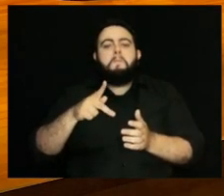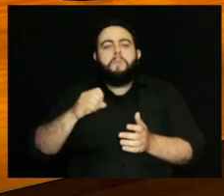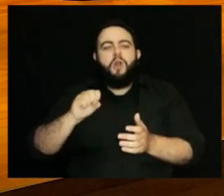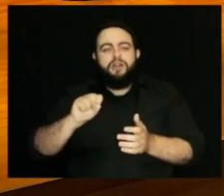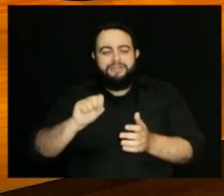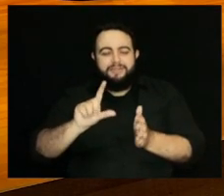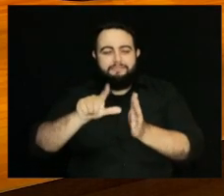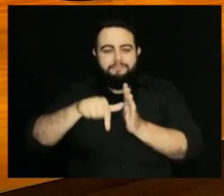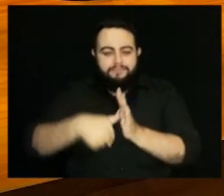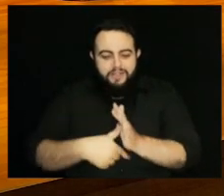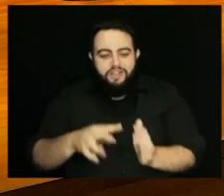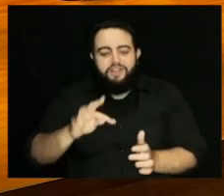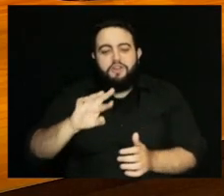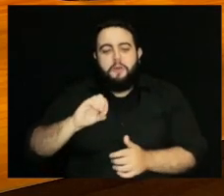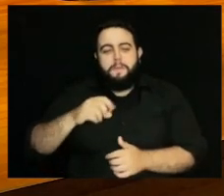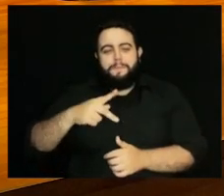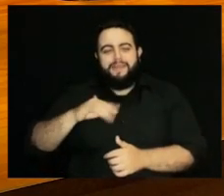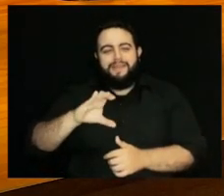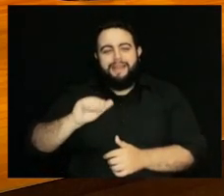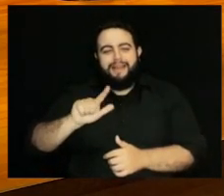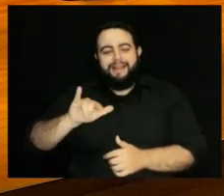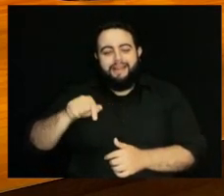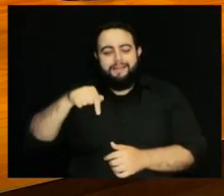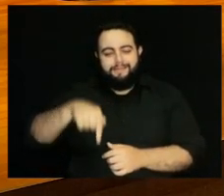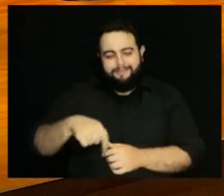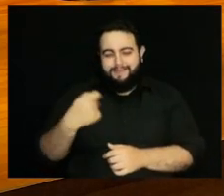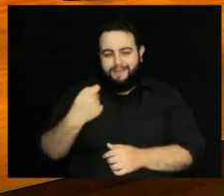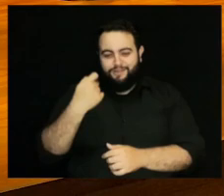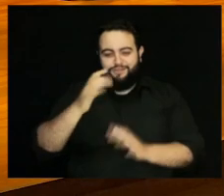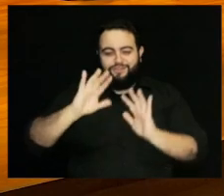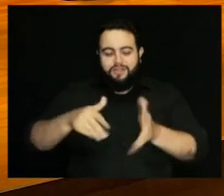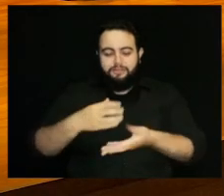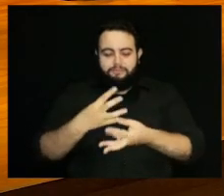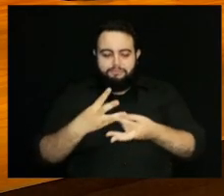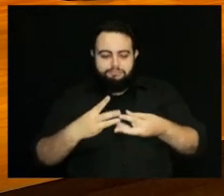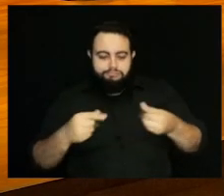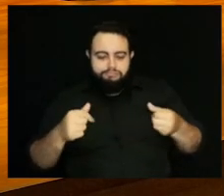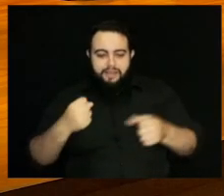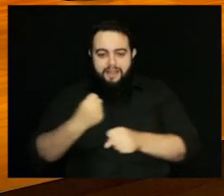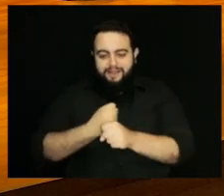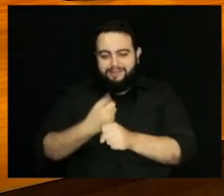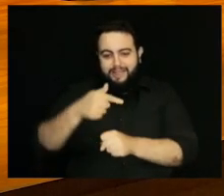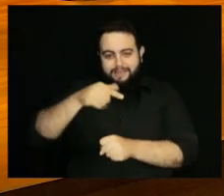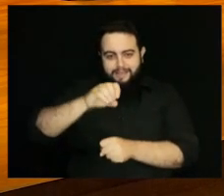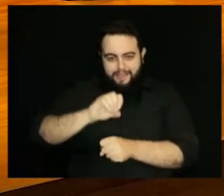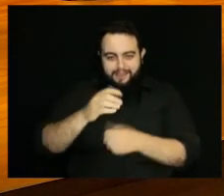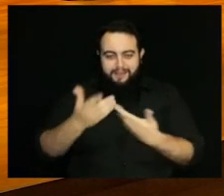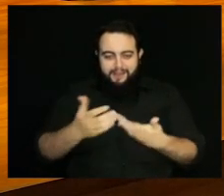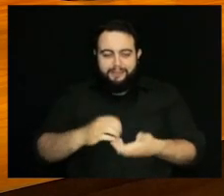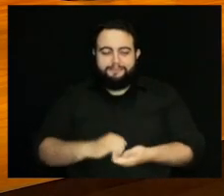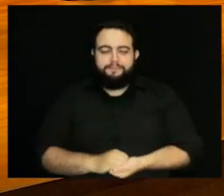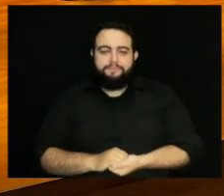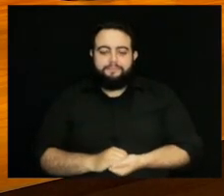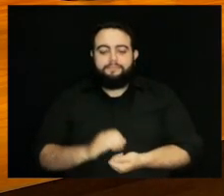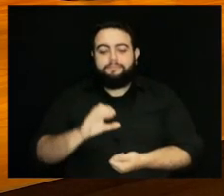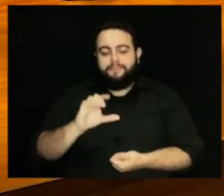foi muito forte aqui, quando a tropicália já tinha acabado começo de década de 70. O Carlinhos resolve